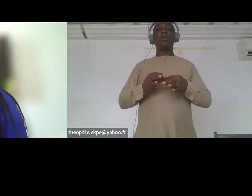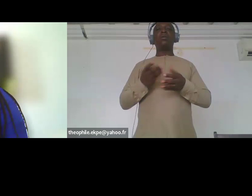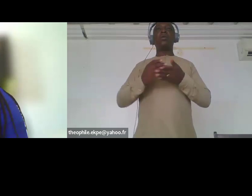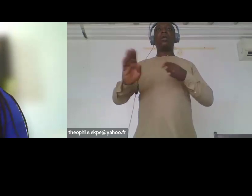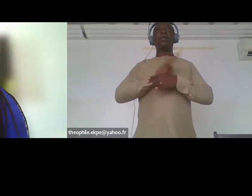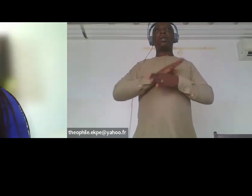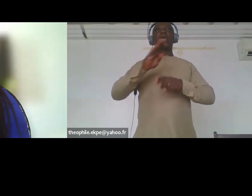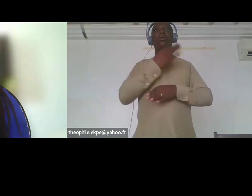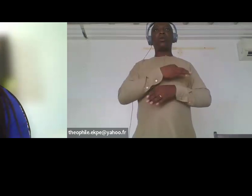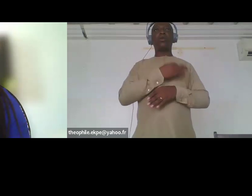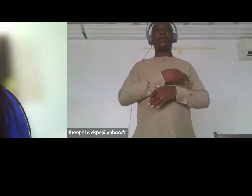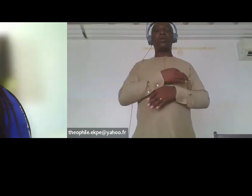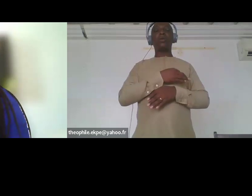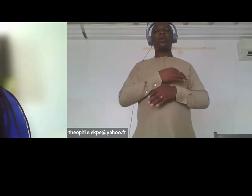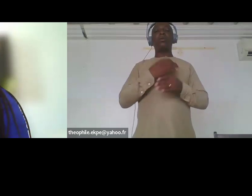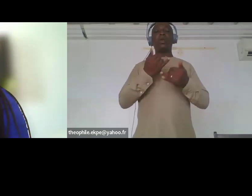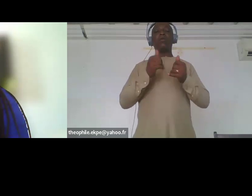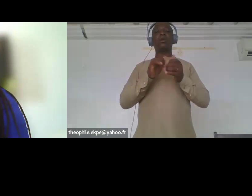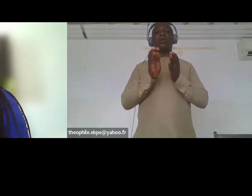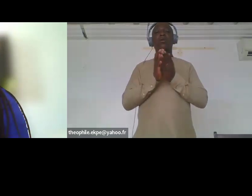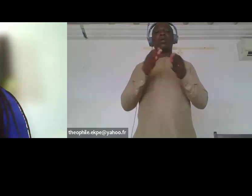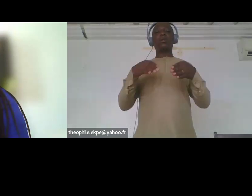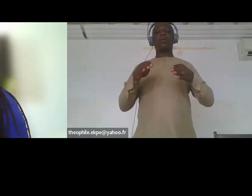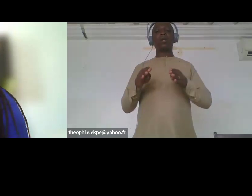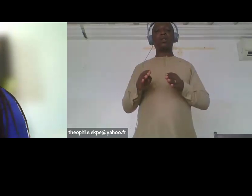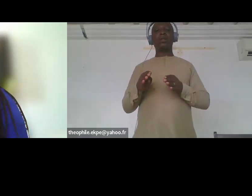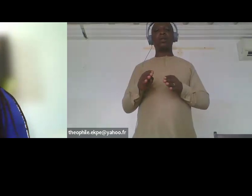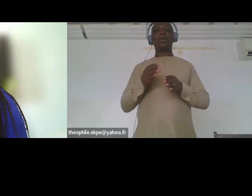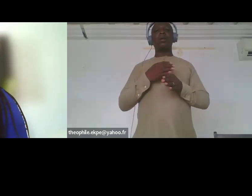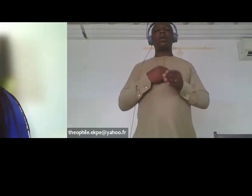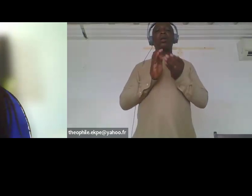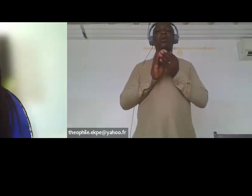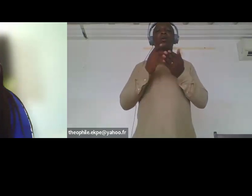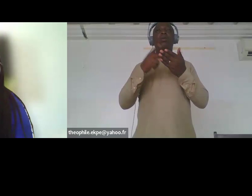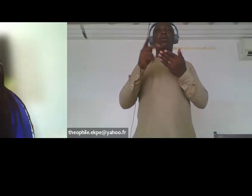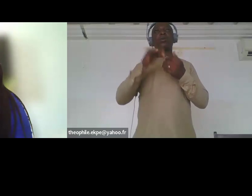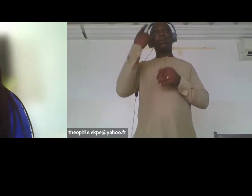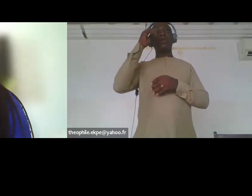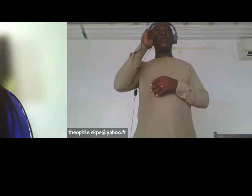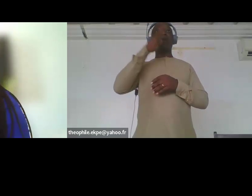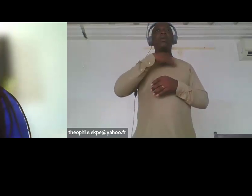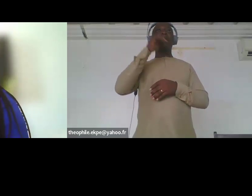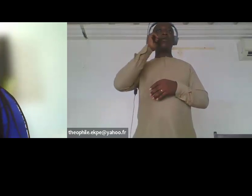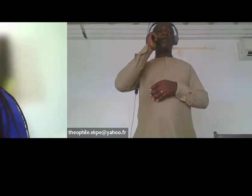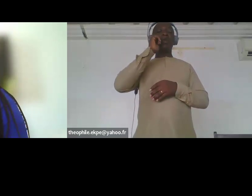notamment le petit commerce et les microprjets pour les femmes et filles à